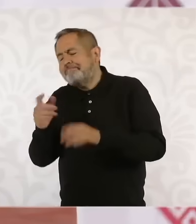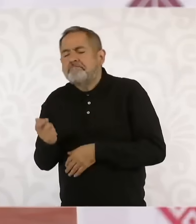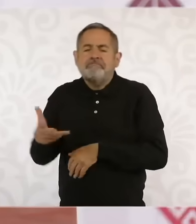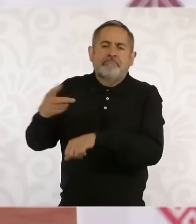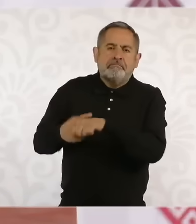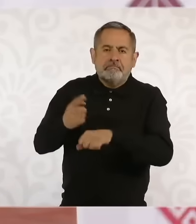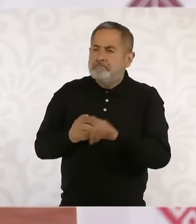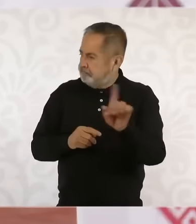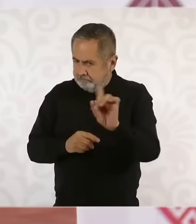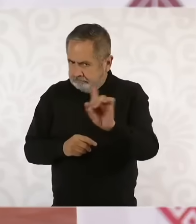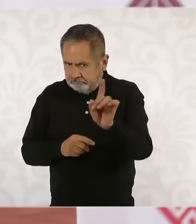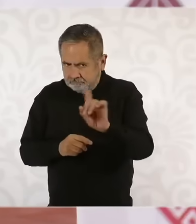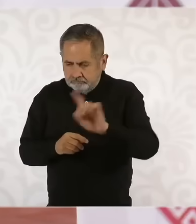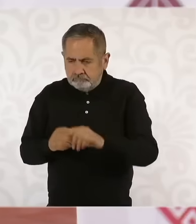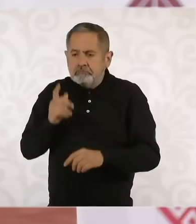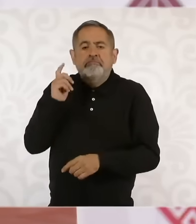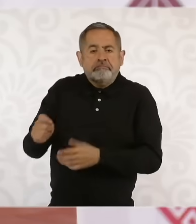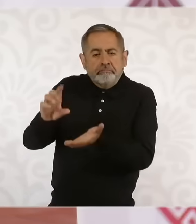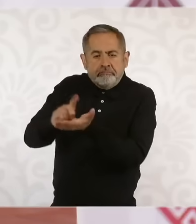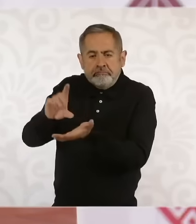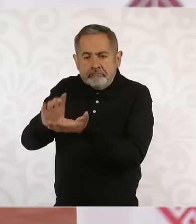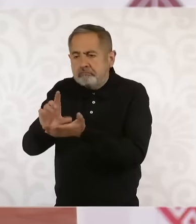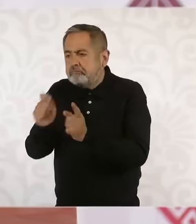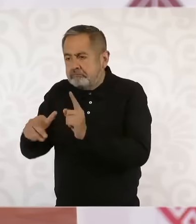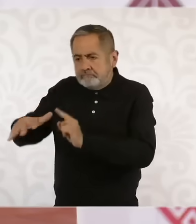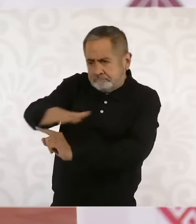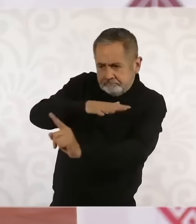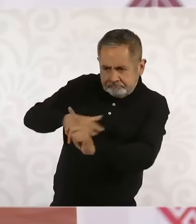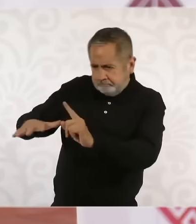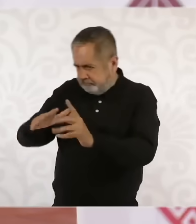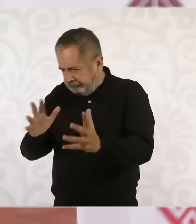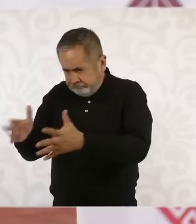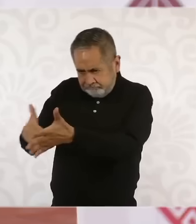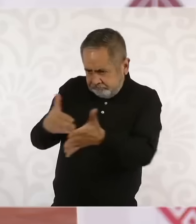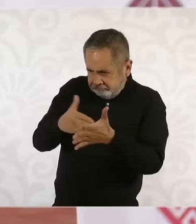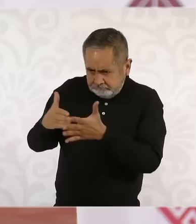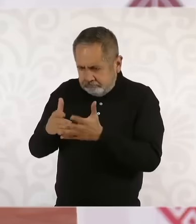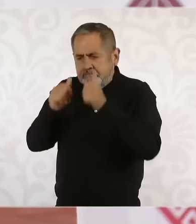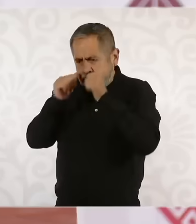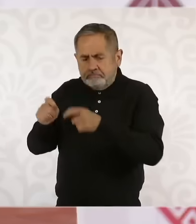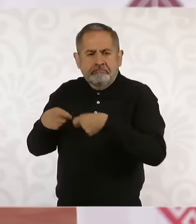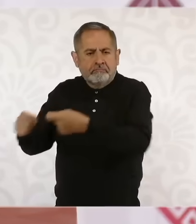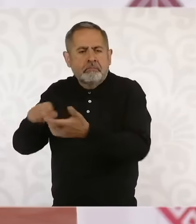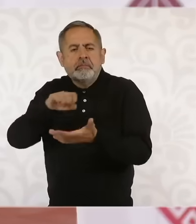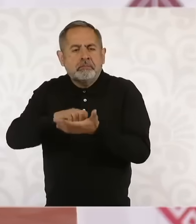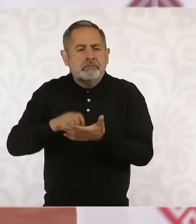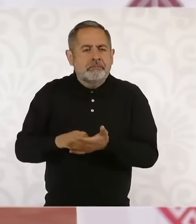contexto físico de la persona, sino en el contexto de la sociedad. Hablando de la neurodivergencia,